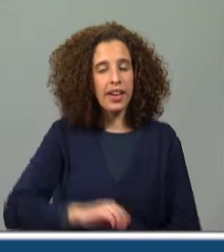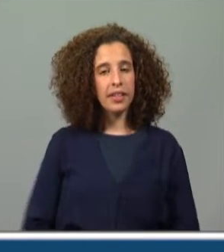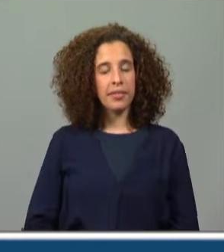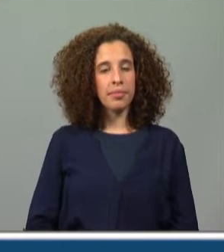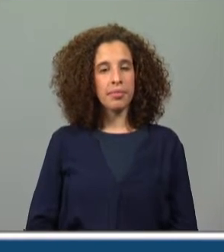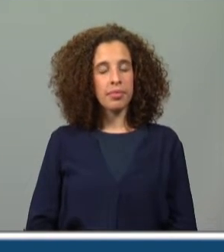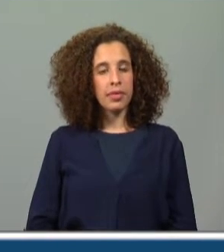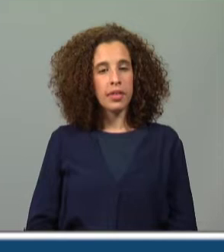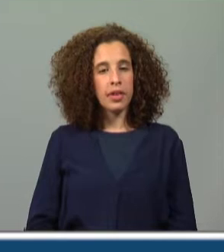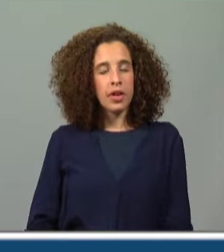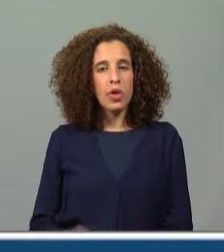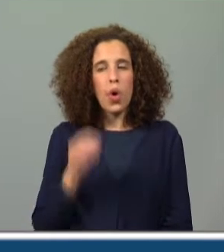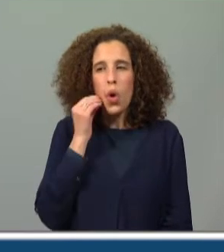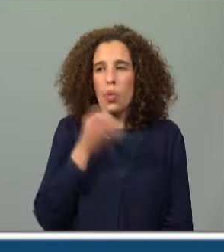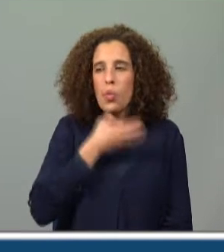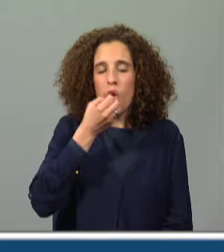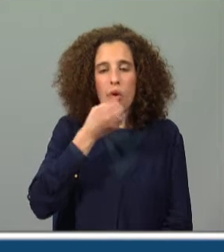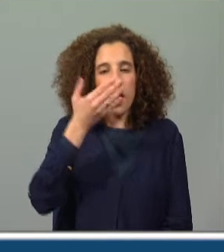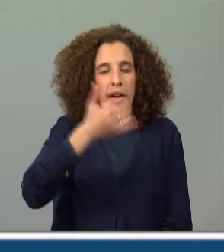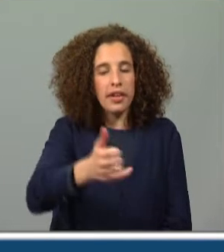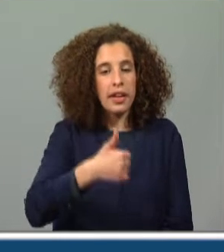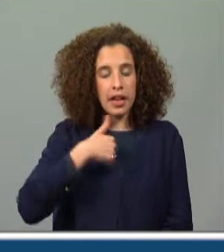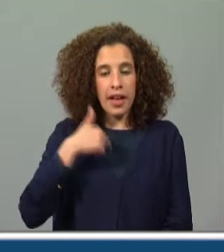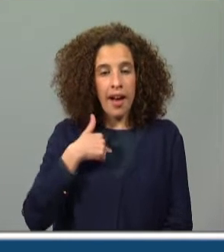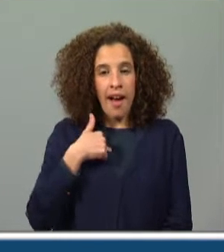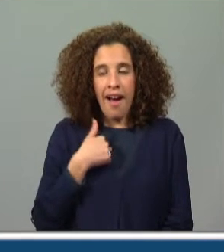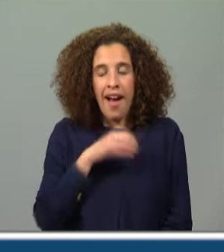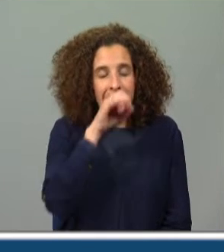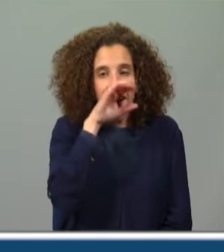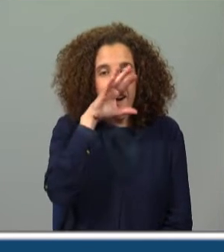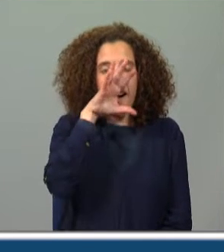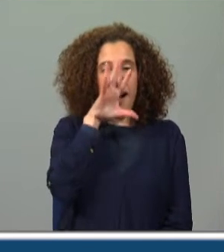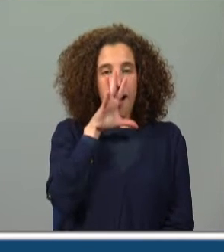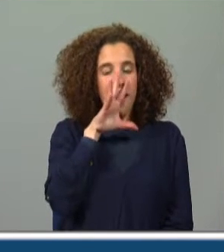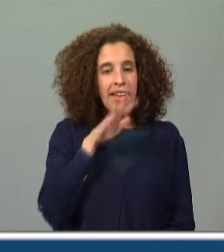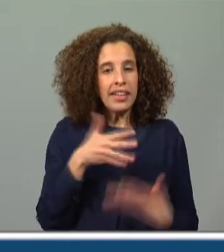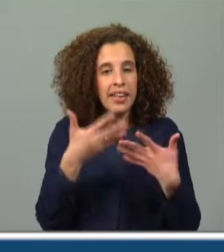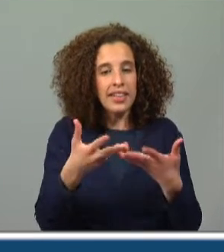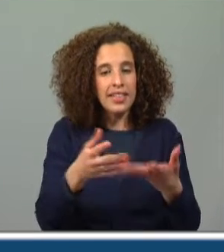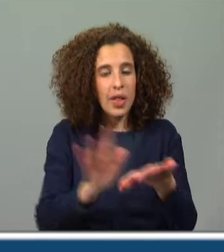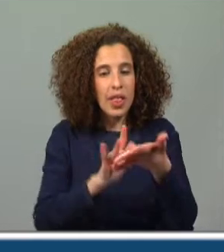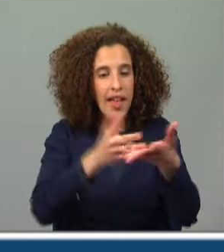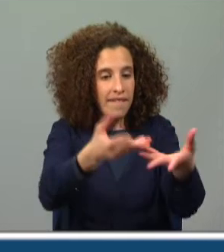como contar o que se seguiu eu estava estonteada e assim recebi o livro da mão 如何判斷我後面是什麼頭暈，所以我從手裡接過書